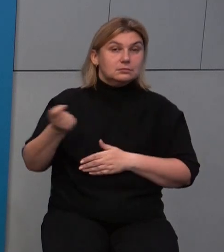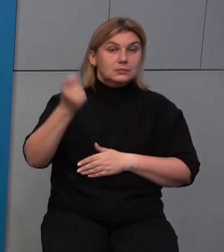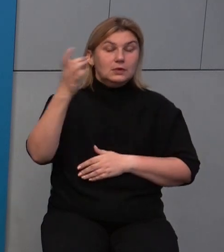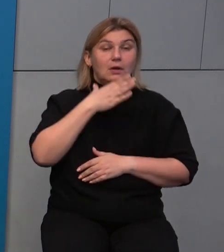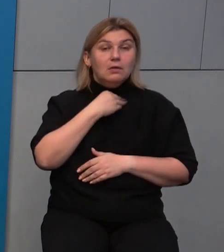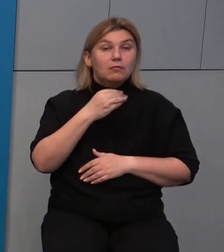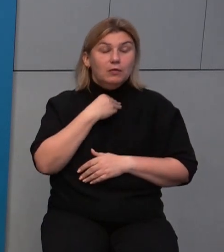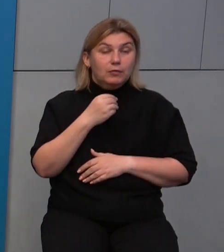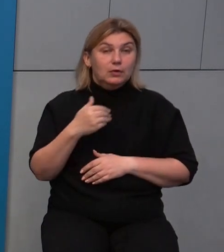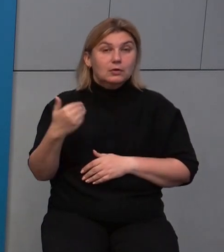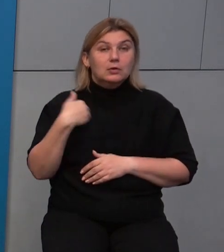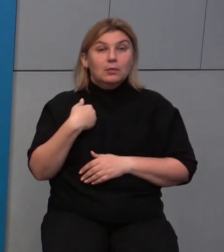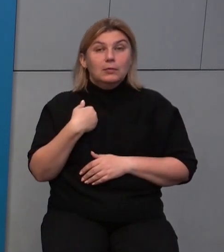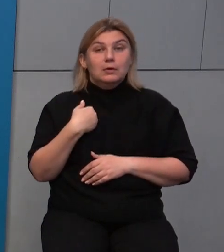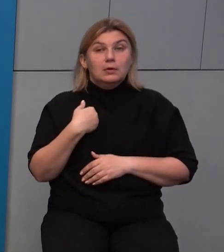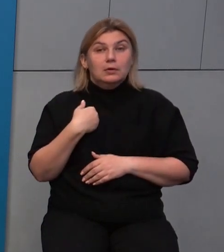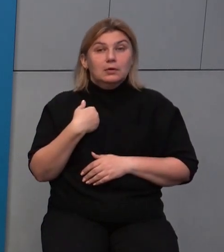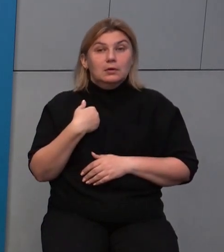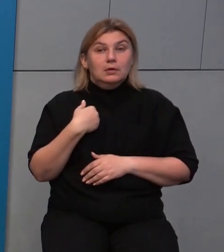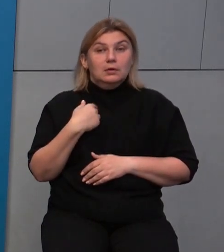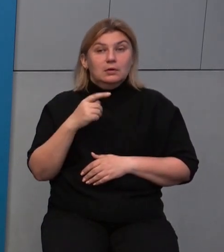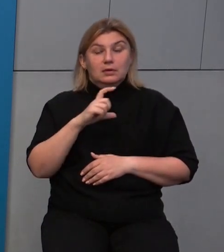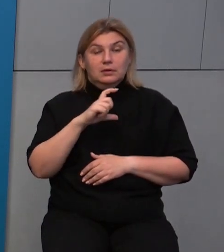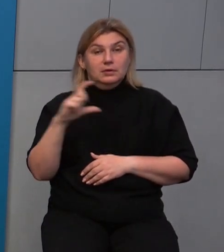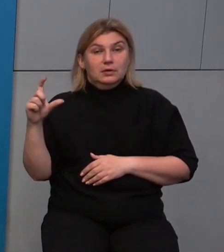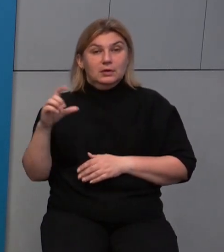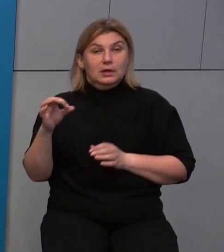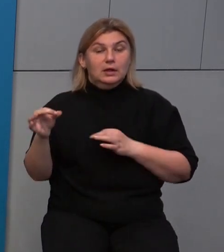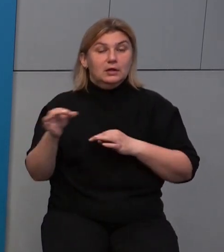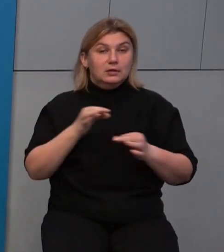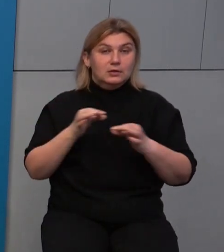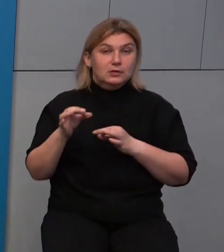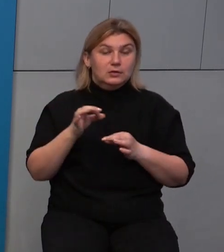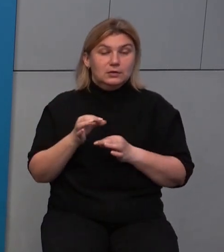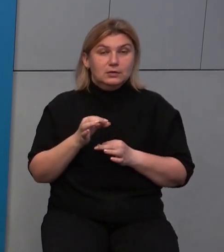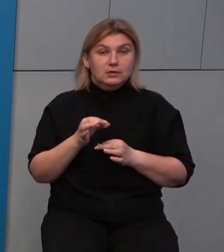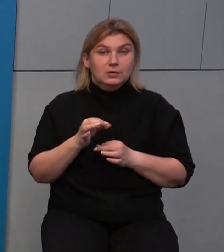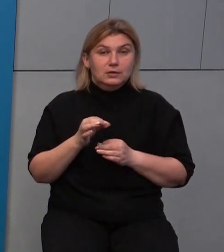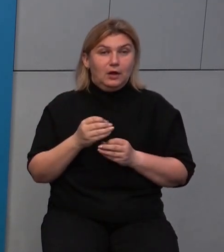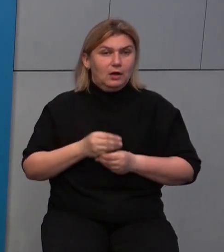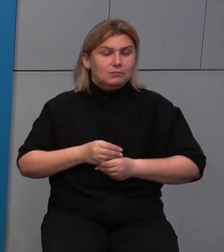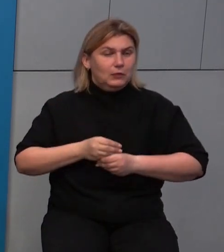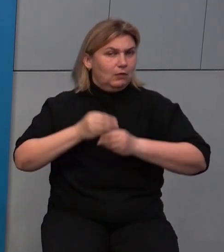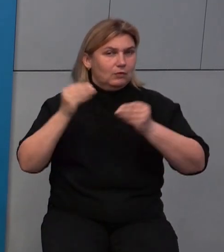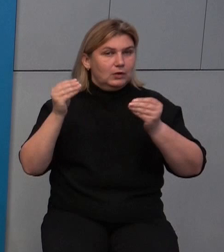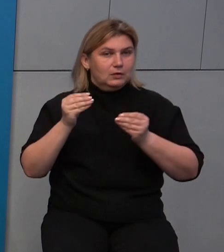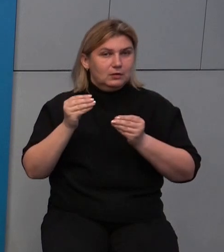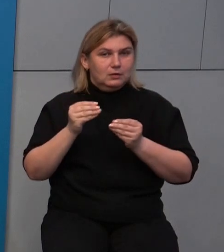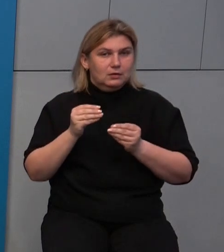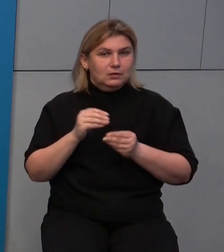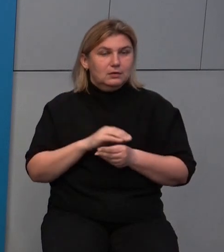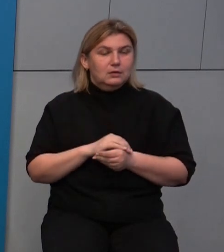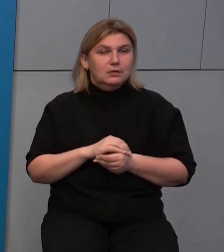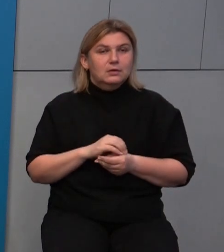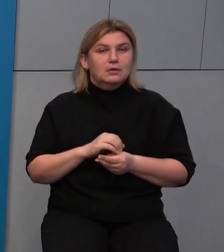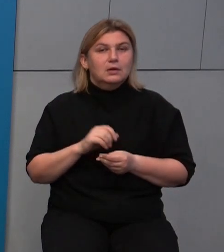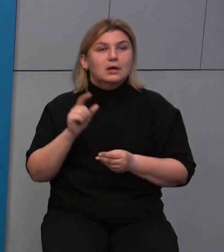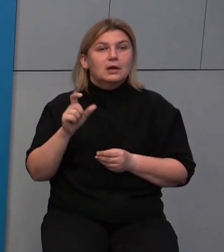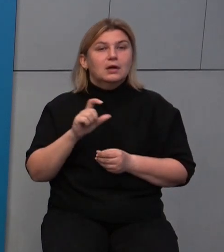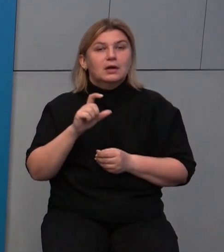To było jeszcze za czasów, historia jest naprawdę dynamiczna, za czasów Janukowycza.